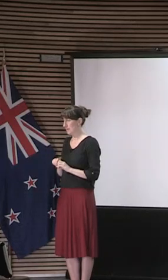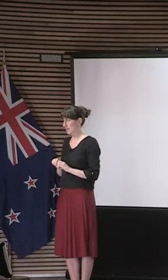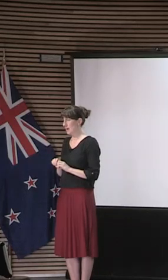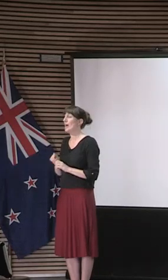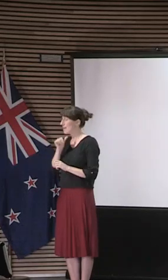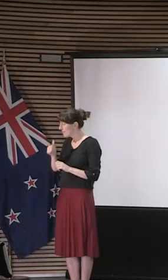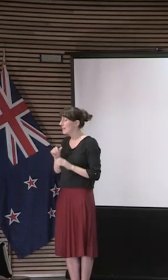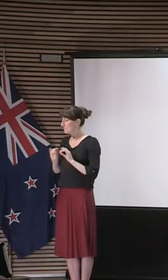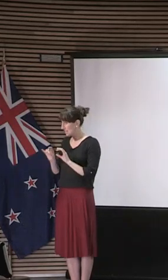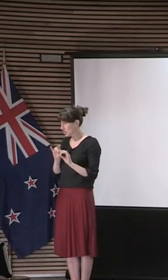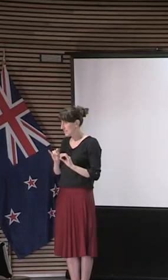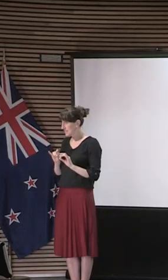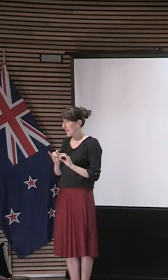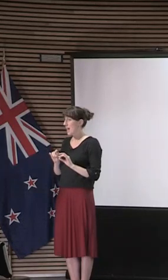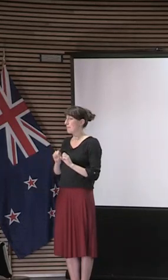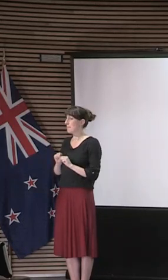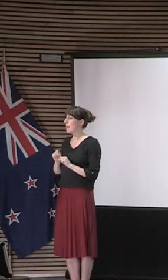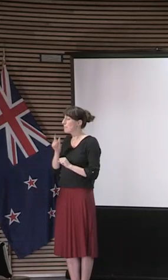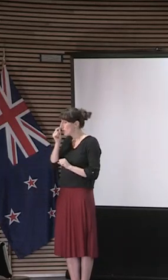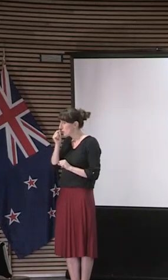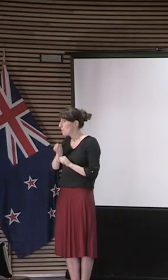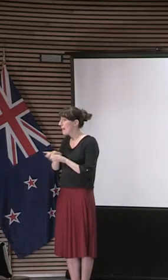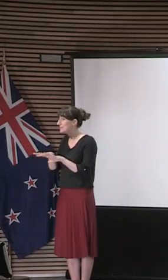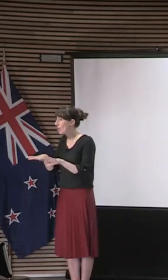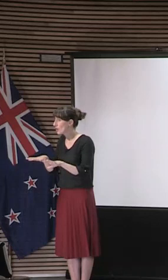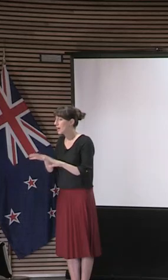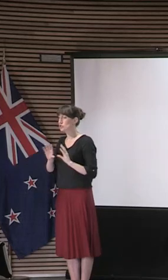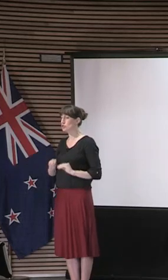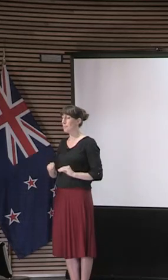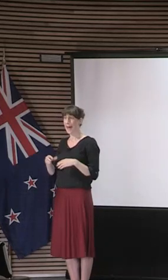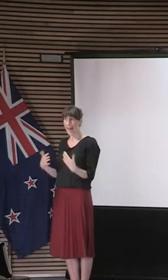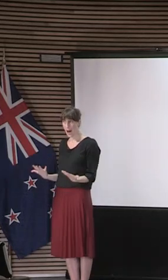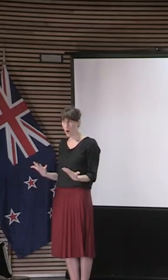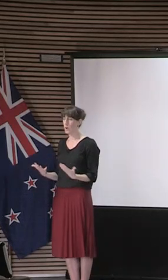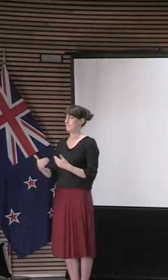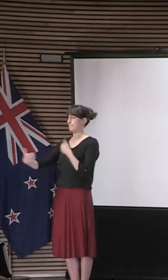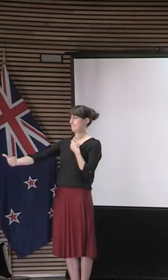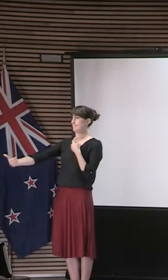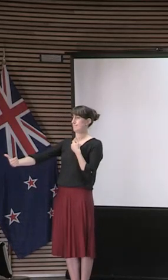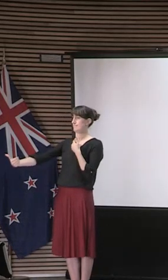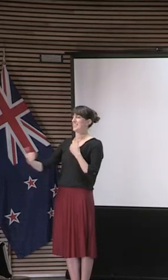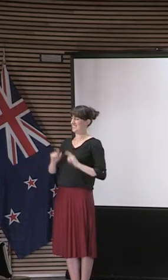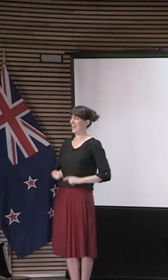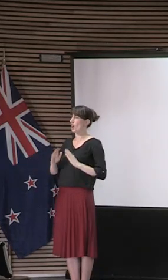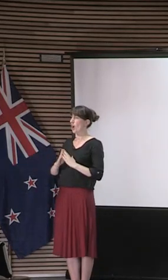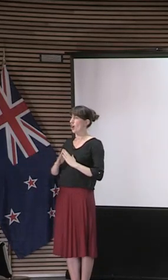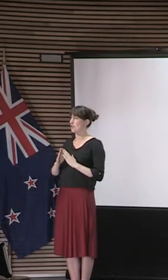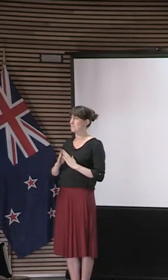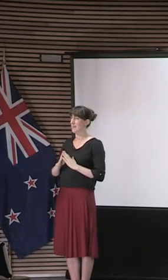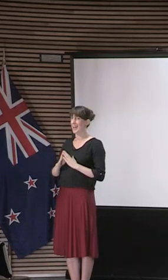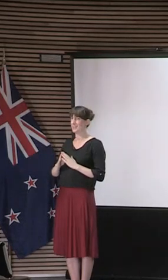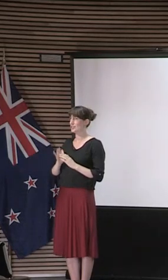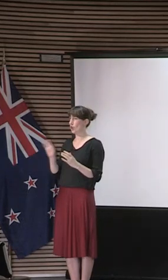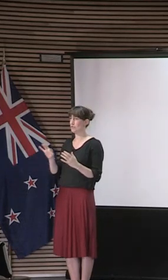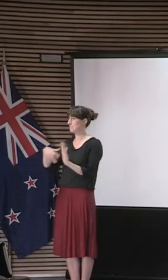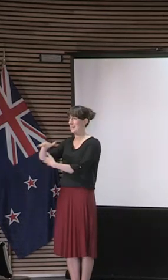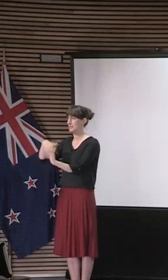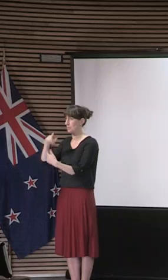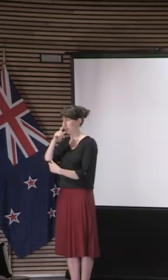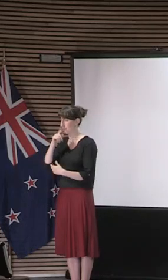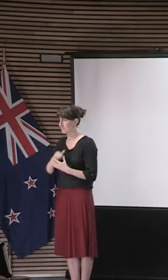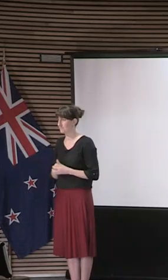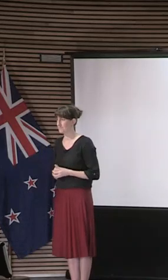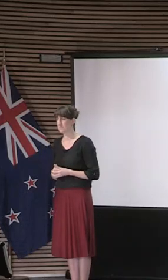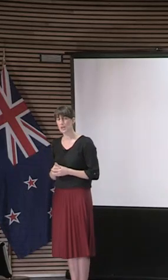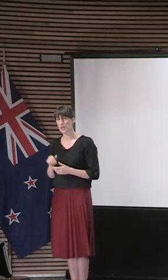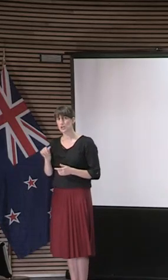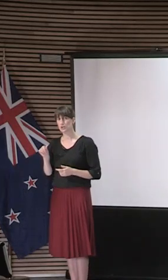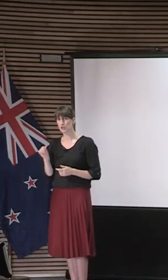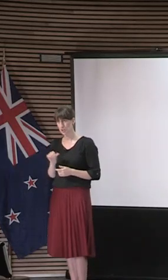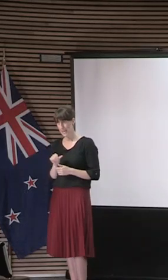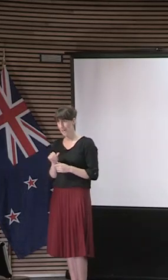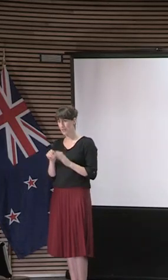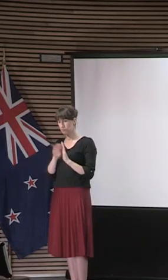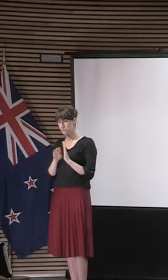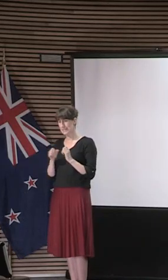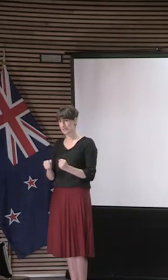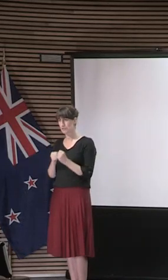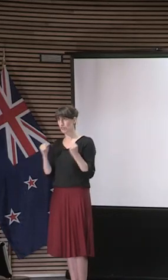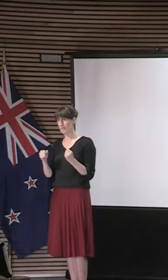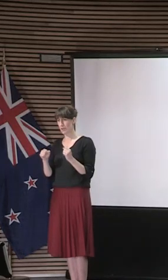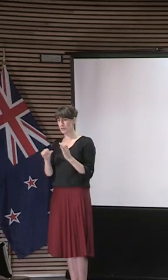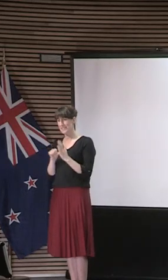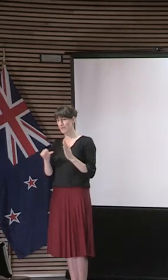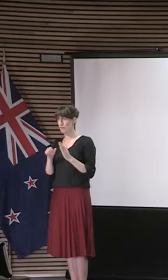ehara i te mea ka pangia te